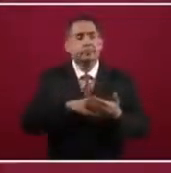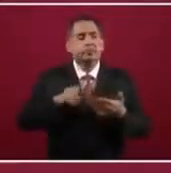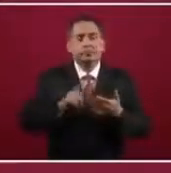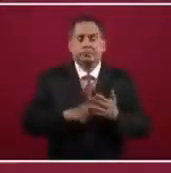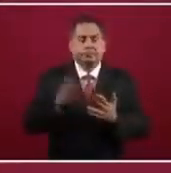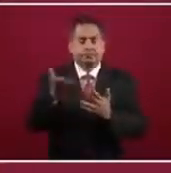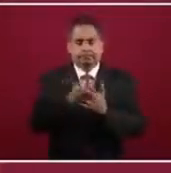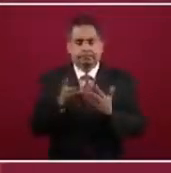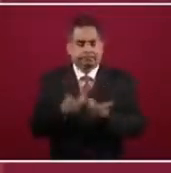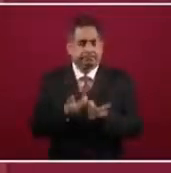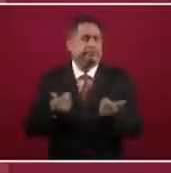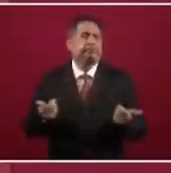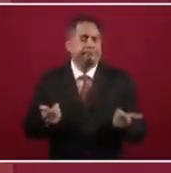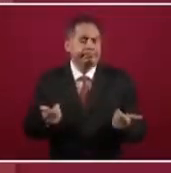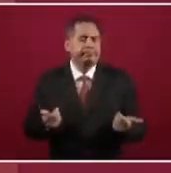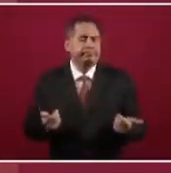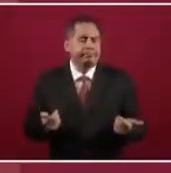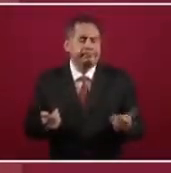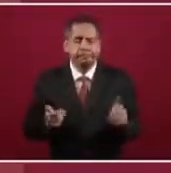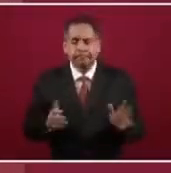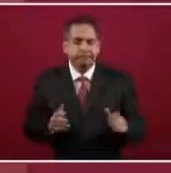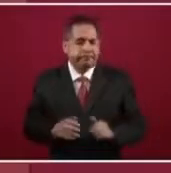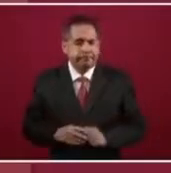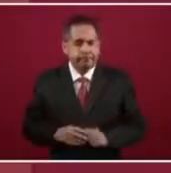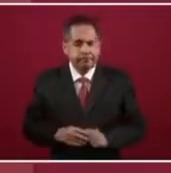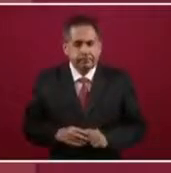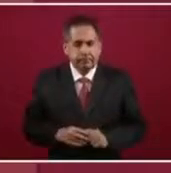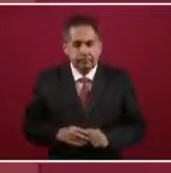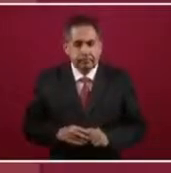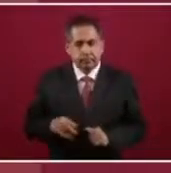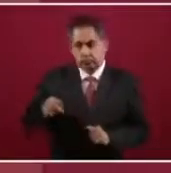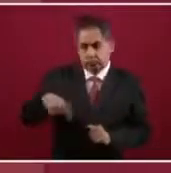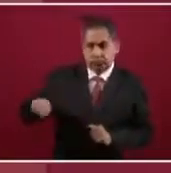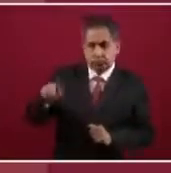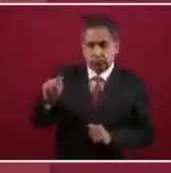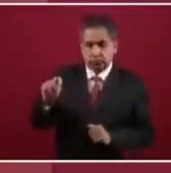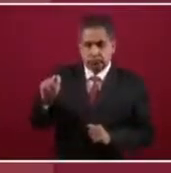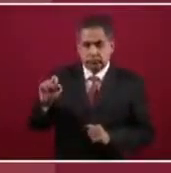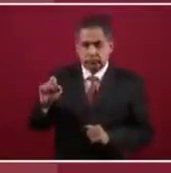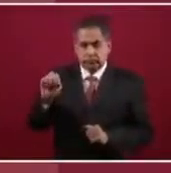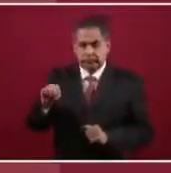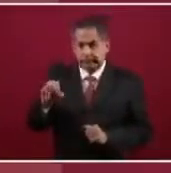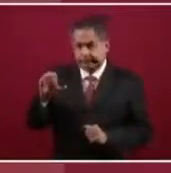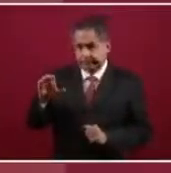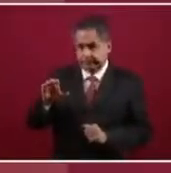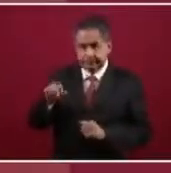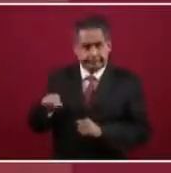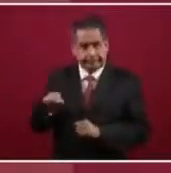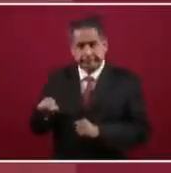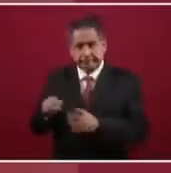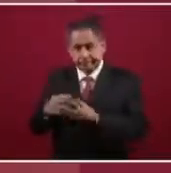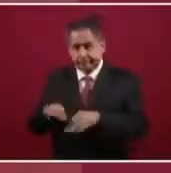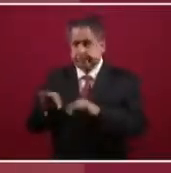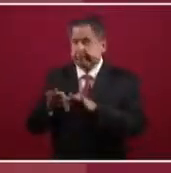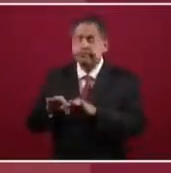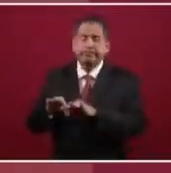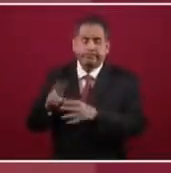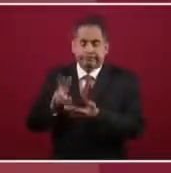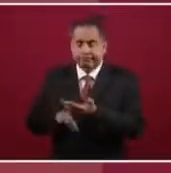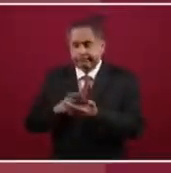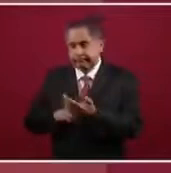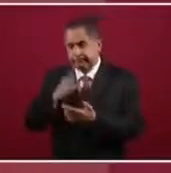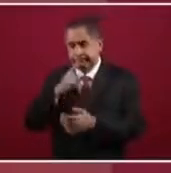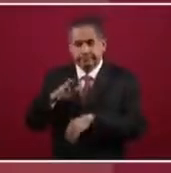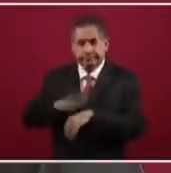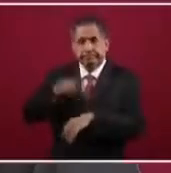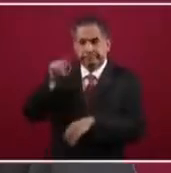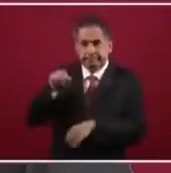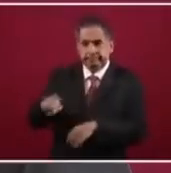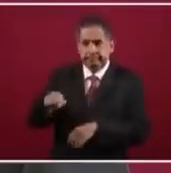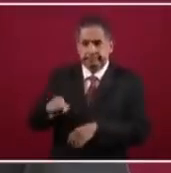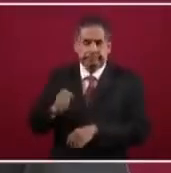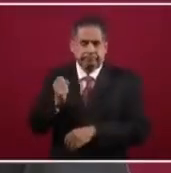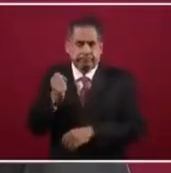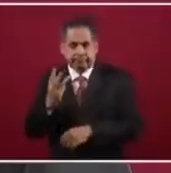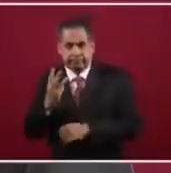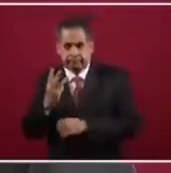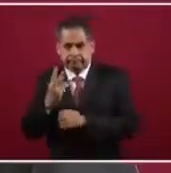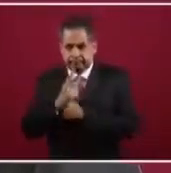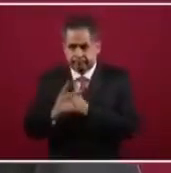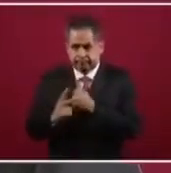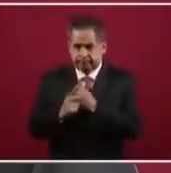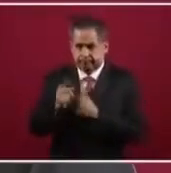que tiene importancia fundamental para las tres naciones.